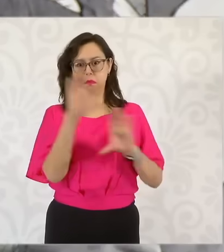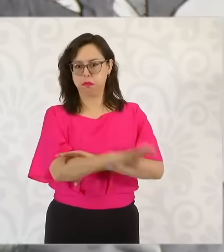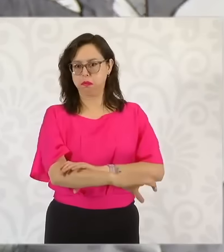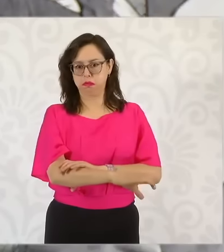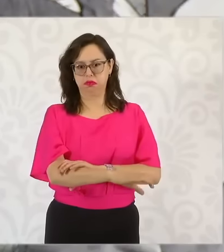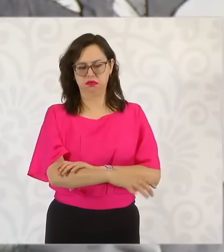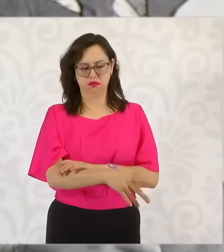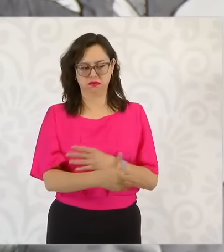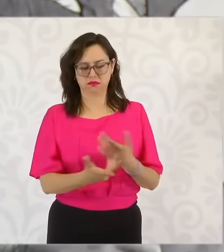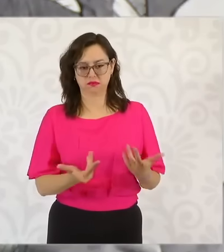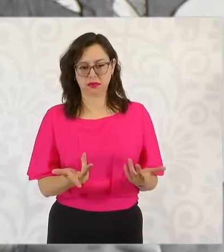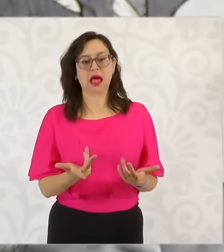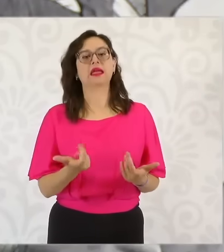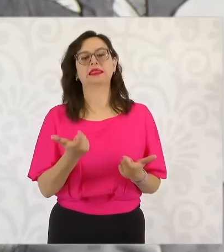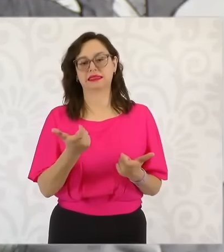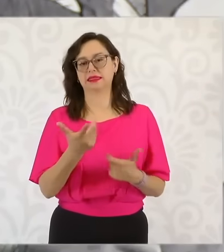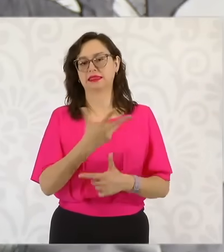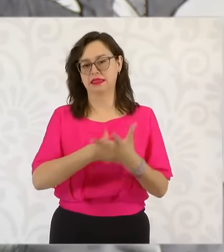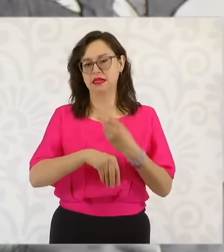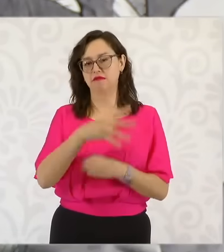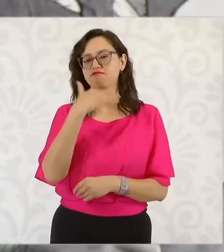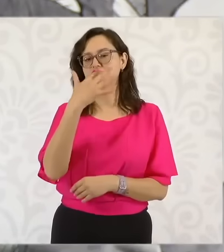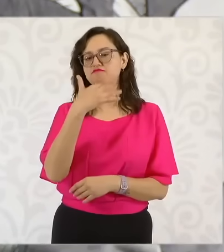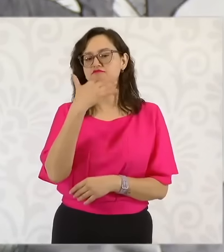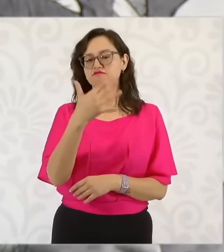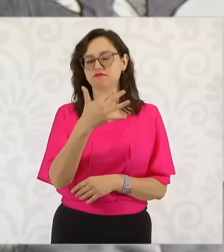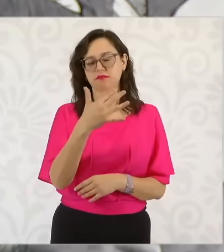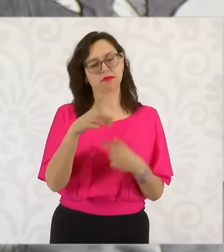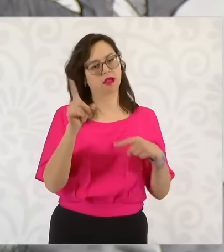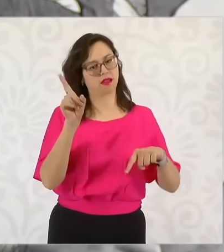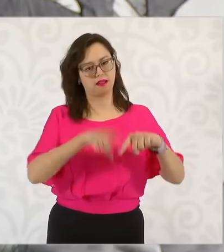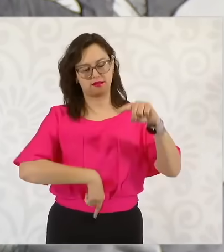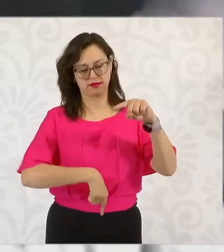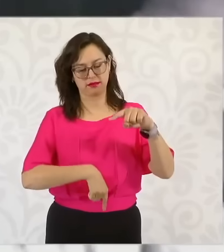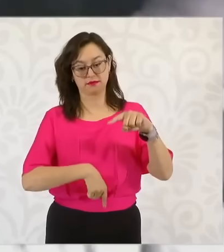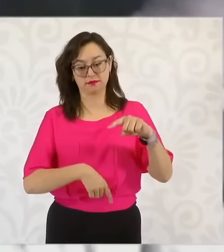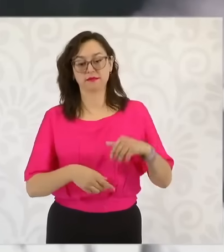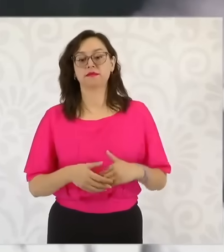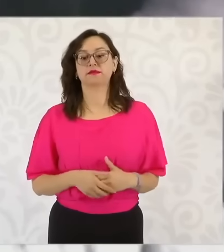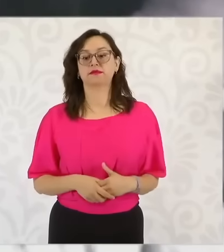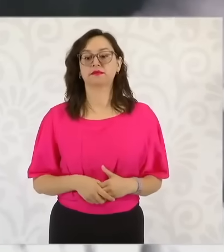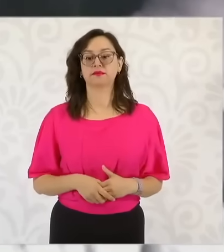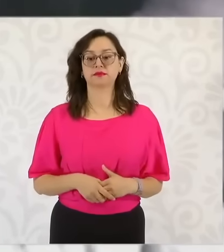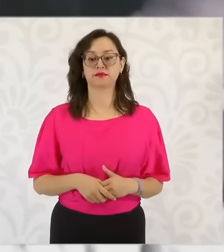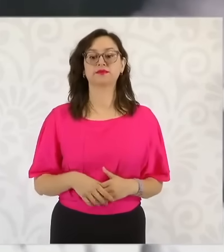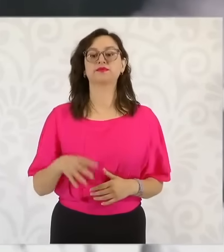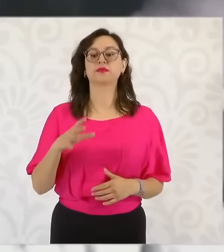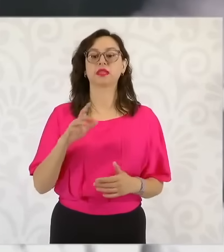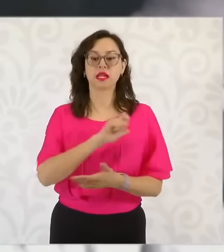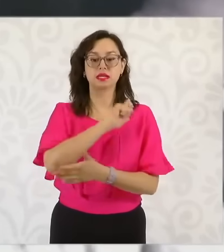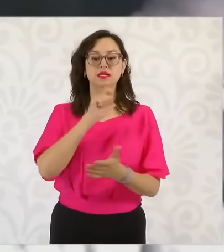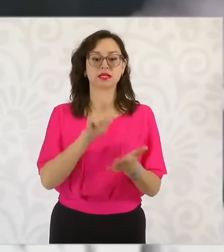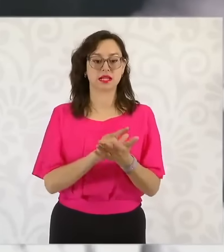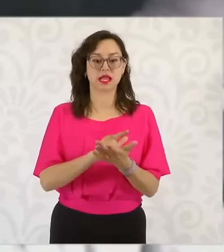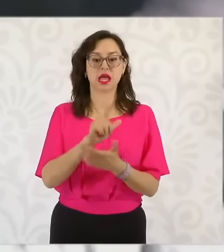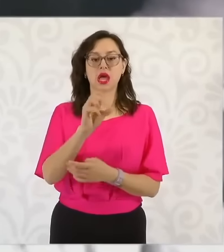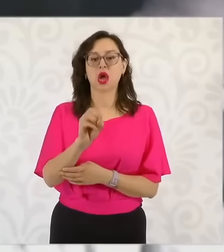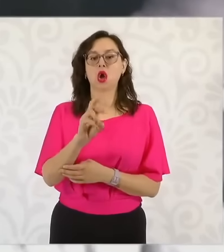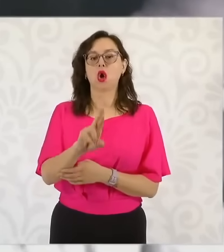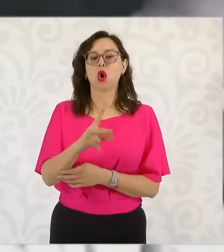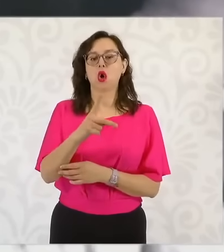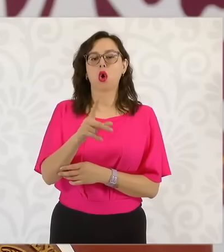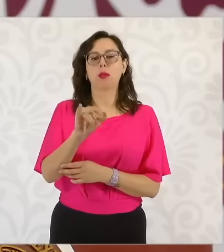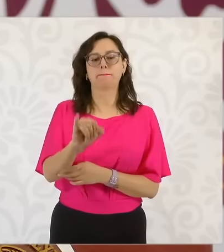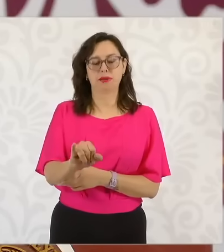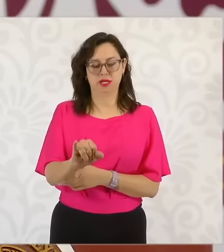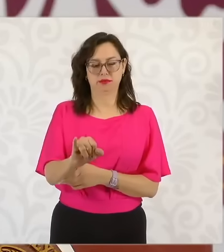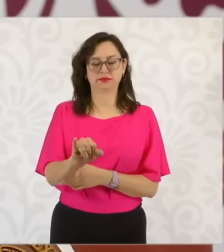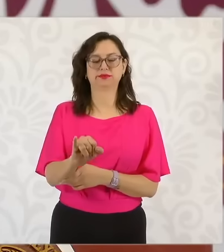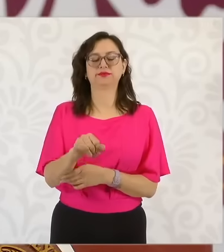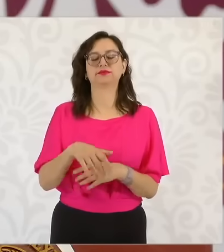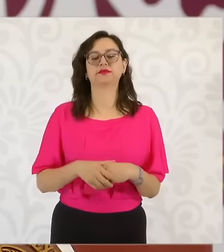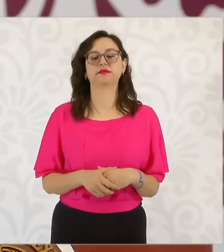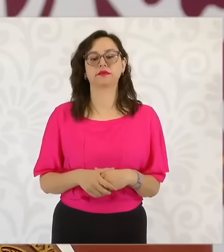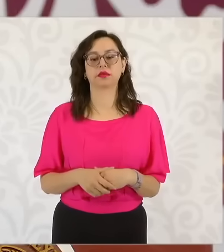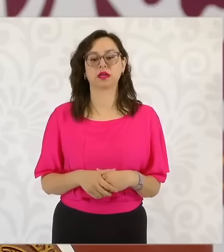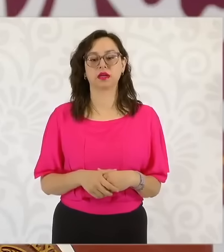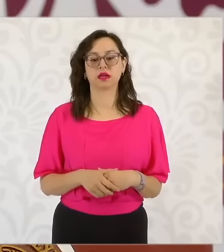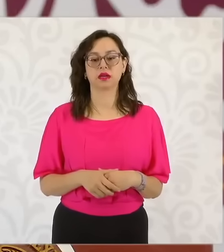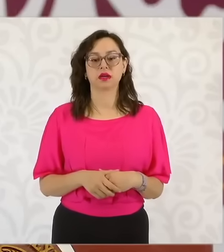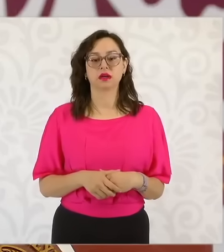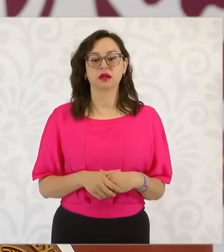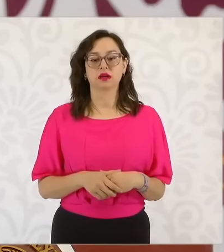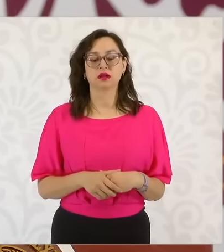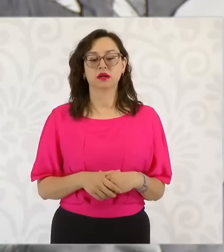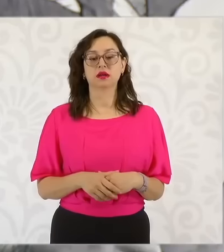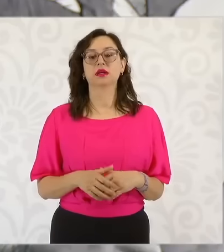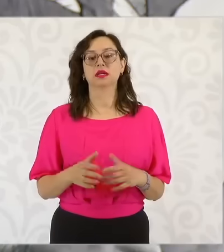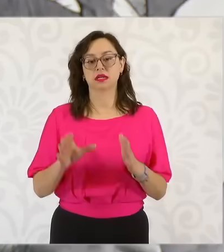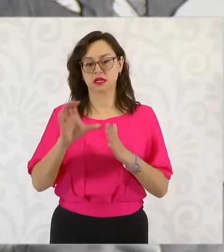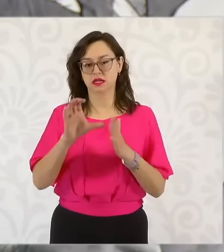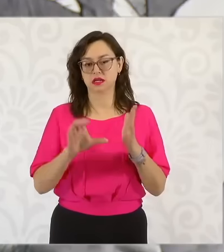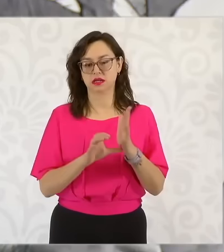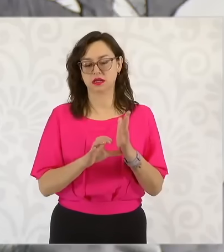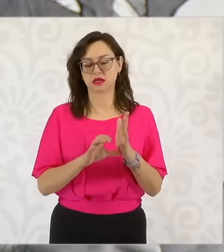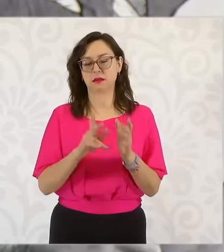de dinero es básicamente la ley ORPI la que se está discutiendo y una parte del código penal